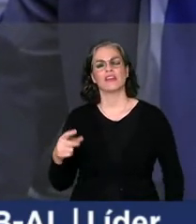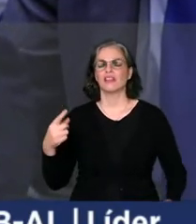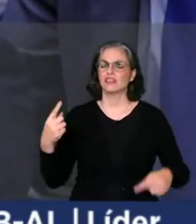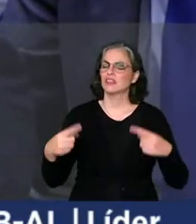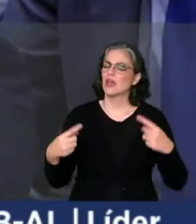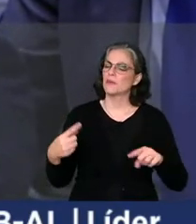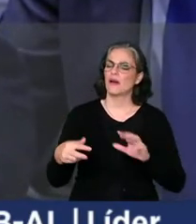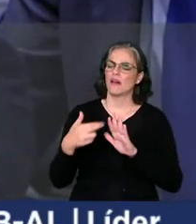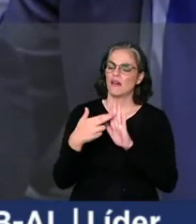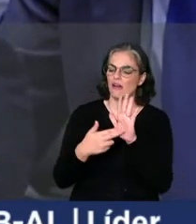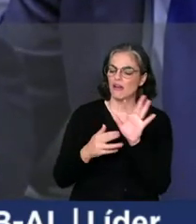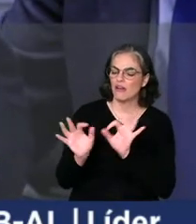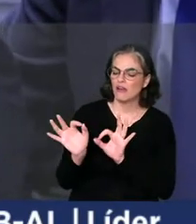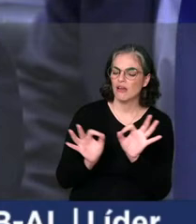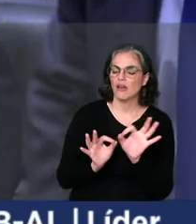VEZES DEBATEU, VOTOU E REGULAMENTOU A PROTEÇÃO AOS